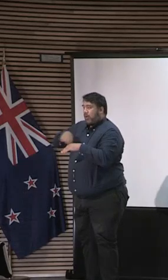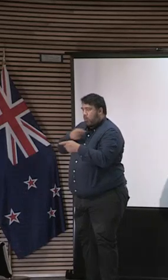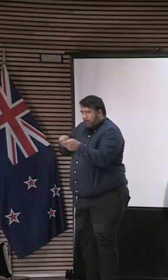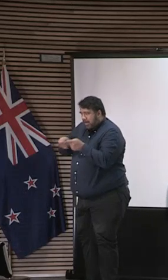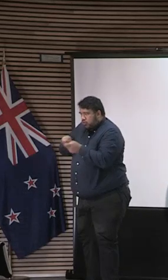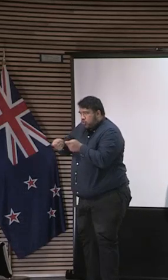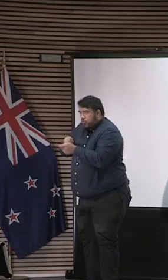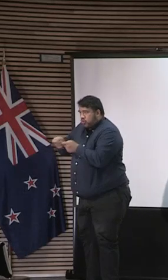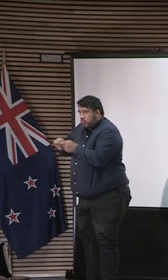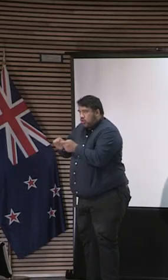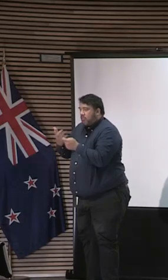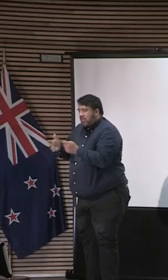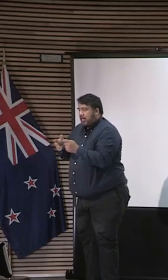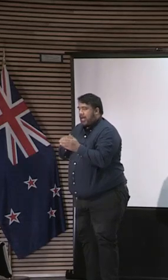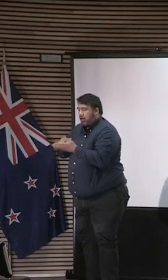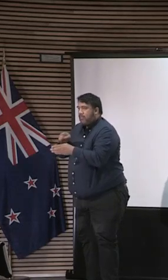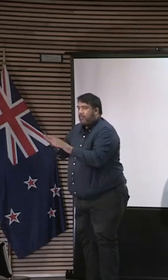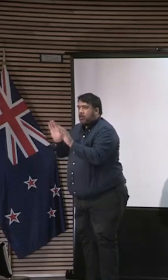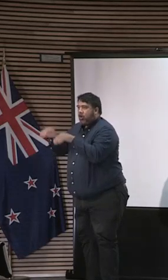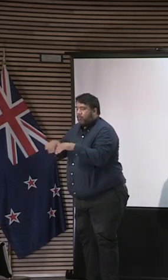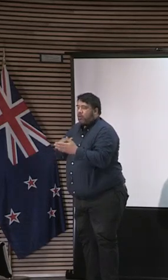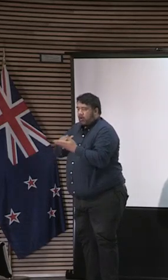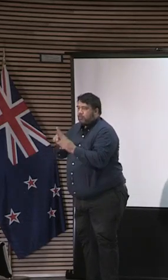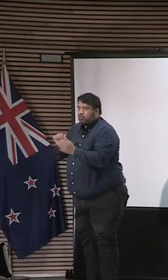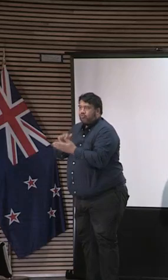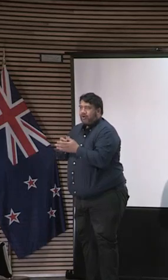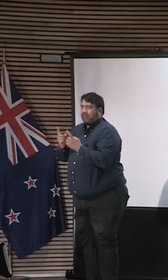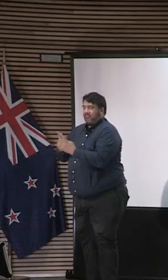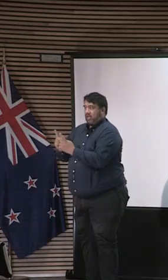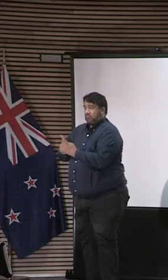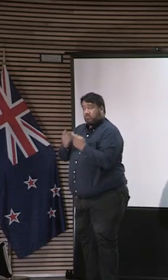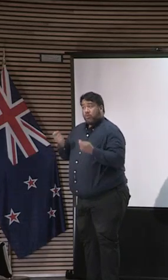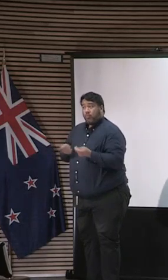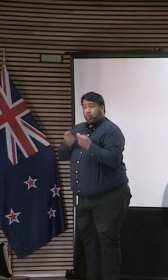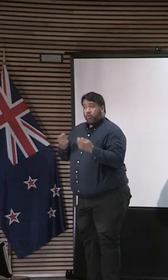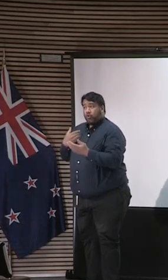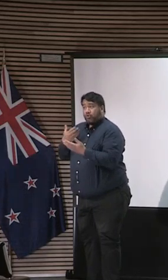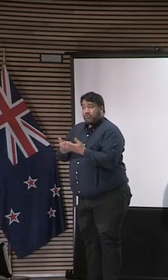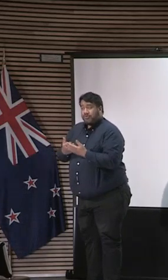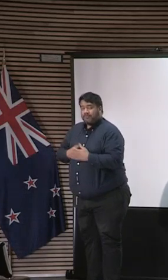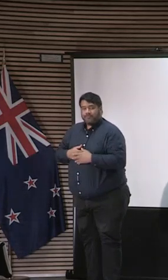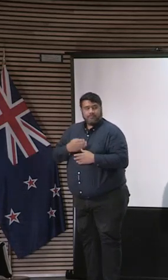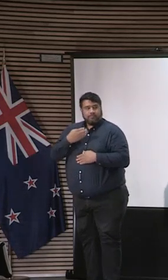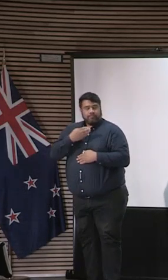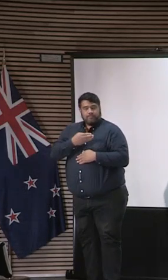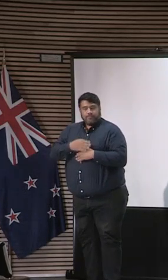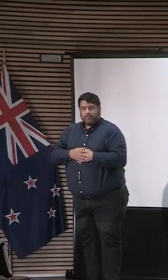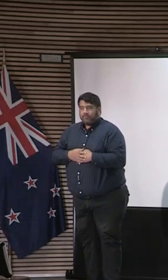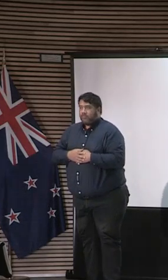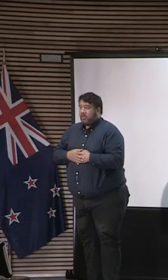ana ahau, i whakatauhia te whakataunga a te Kapeneta me te tumanako ka whakahaere tatou i